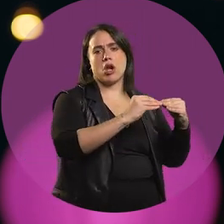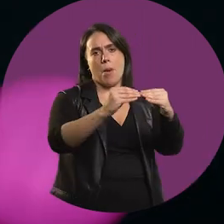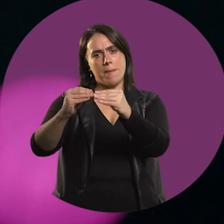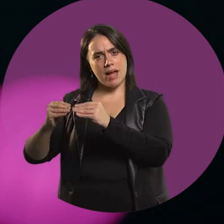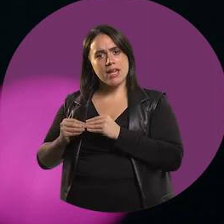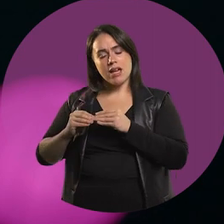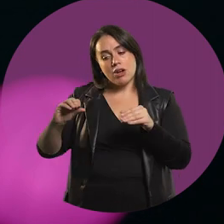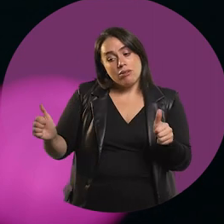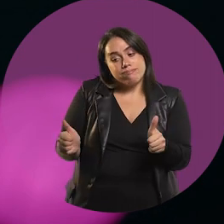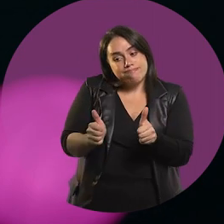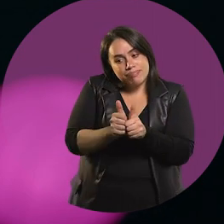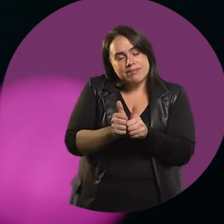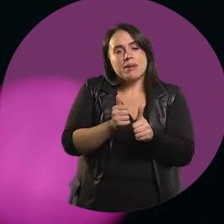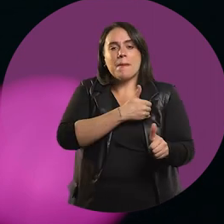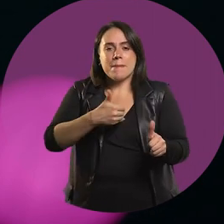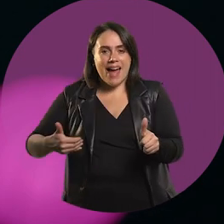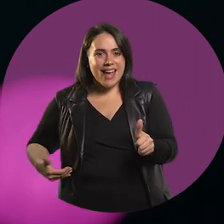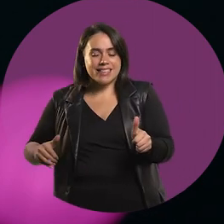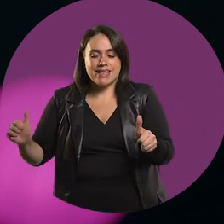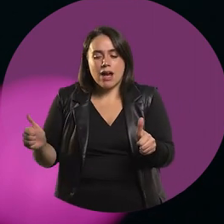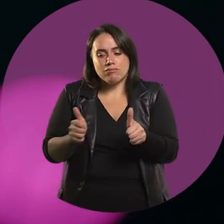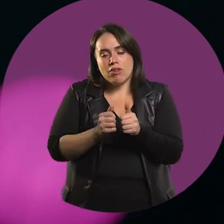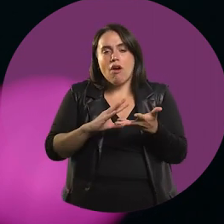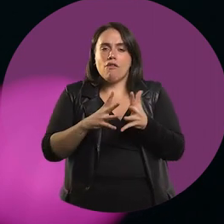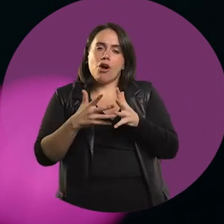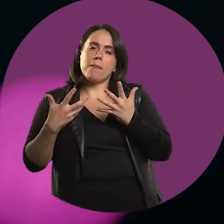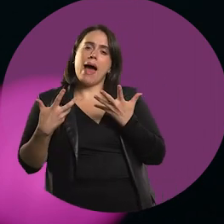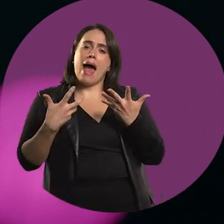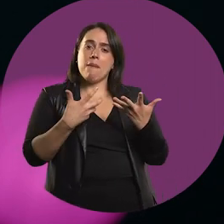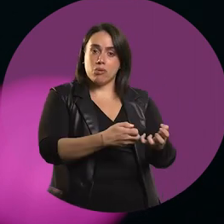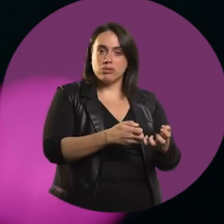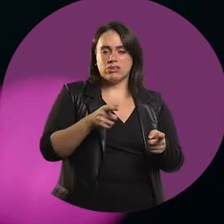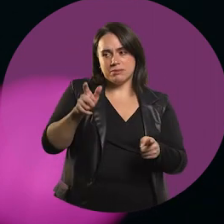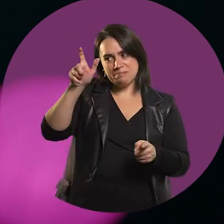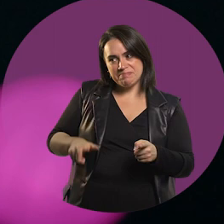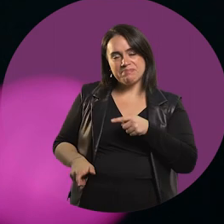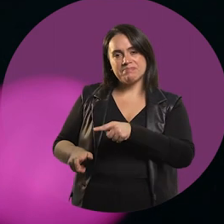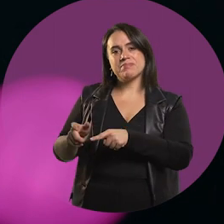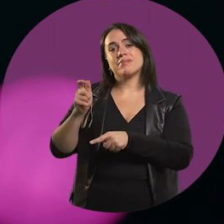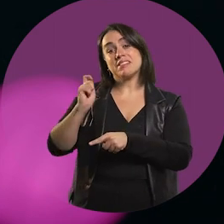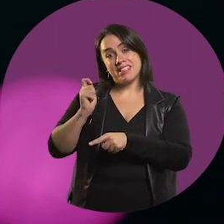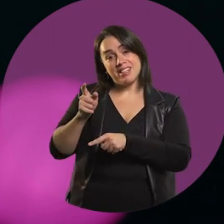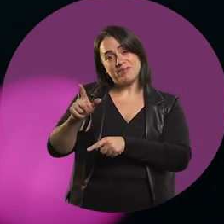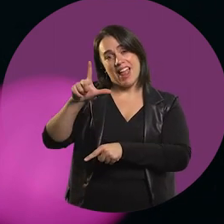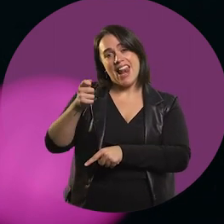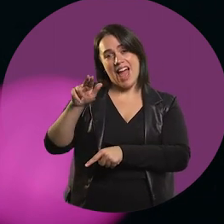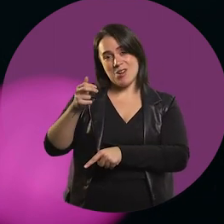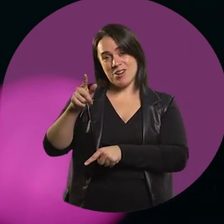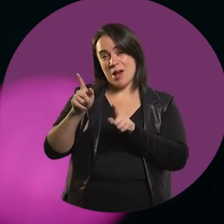y tenía el apoyo de una maestra itinerante, que se le decía en aquel entonces, que fue Laura Paipó,